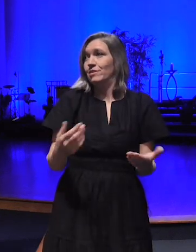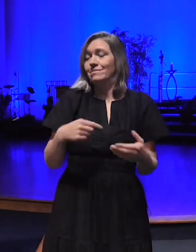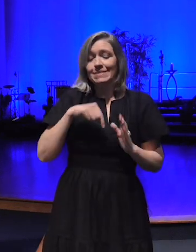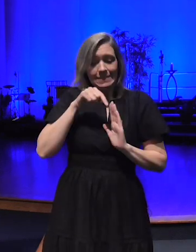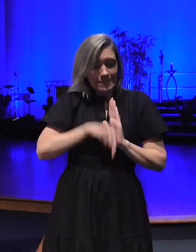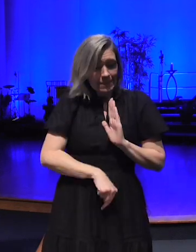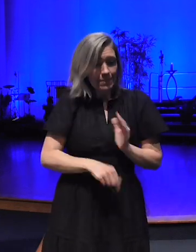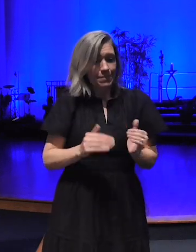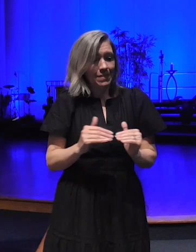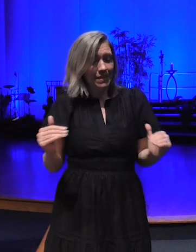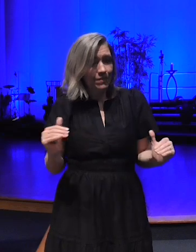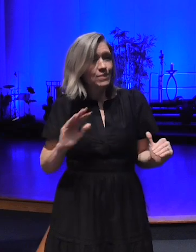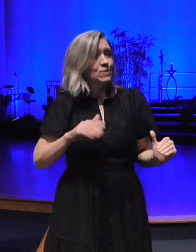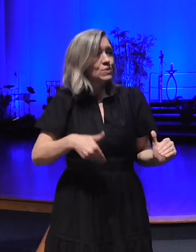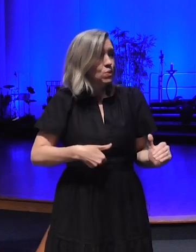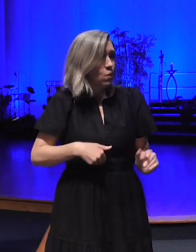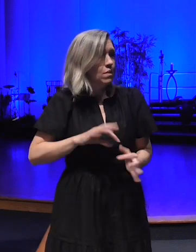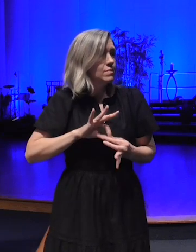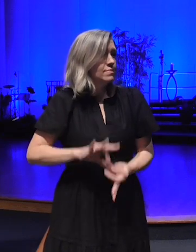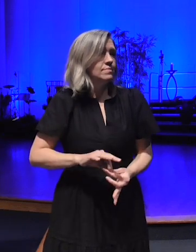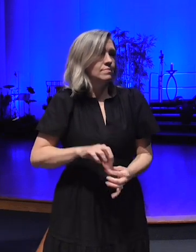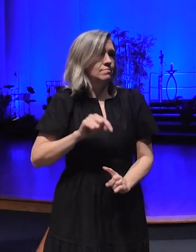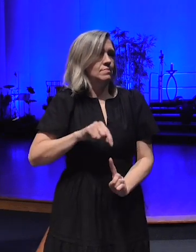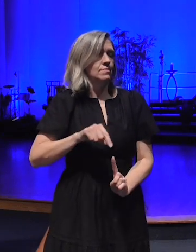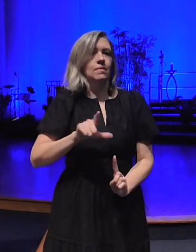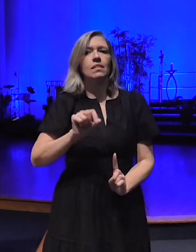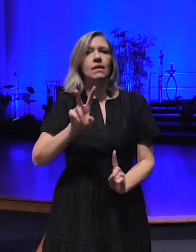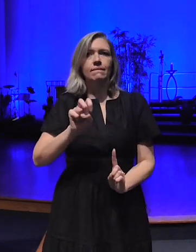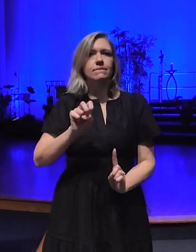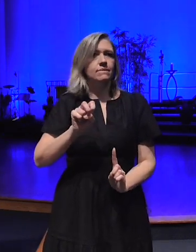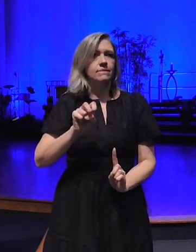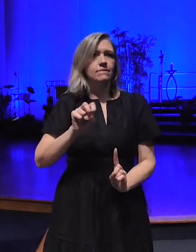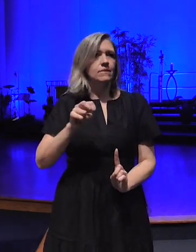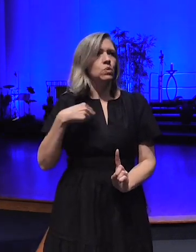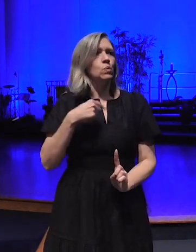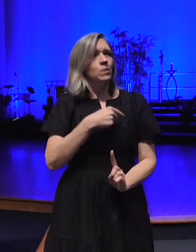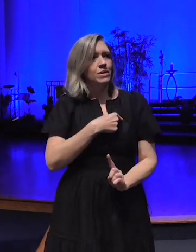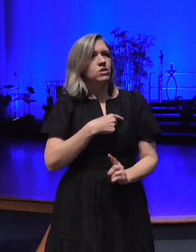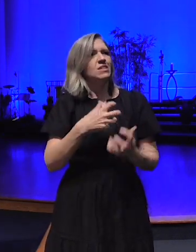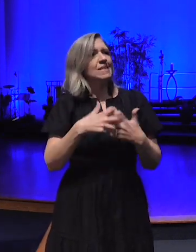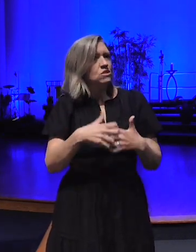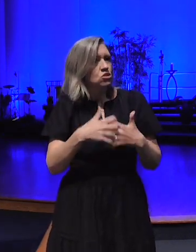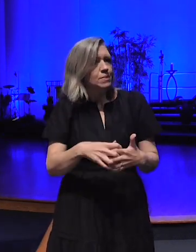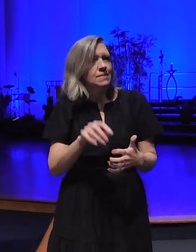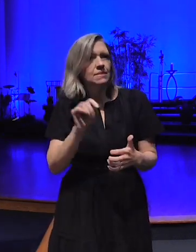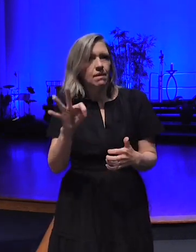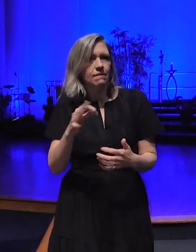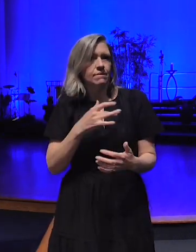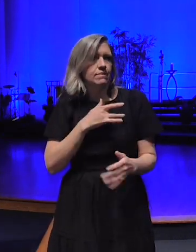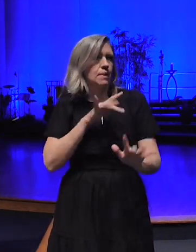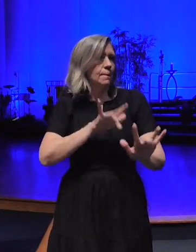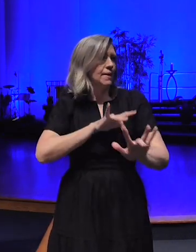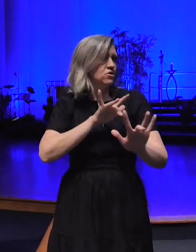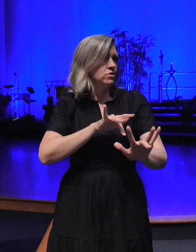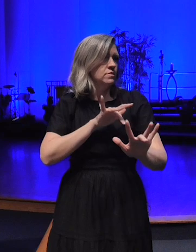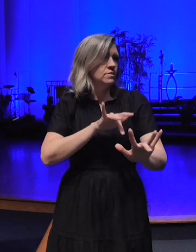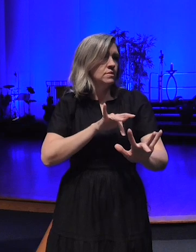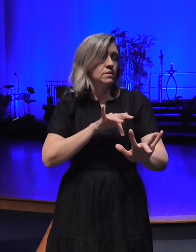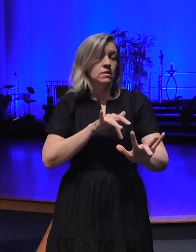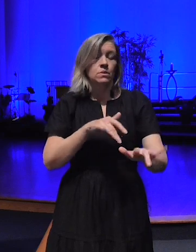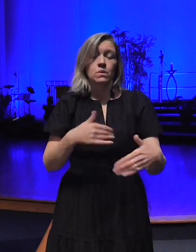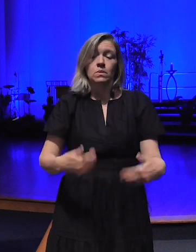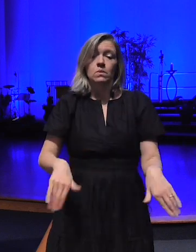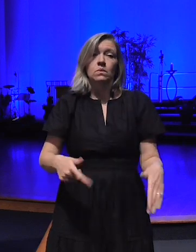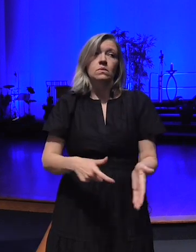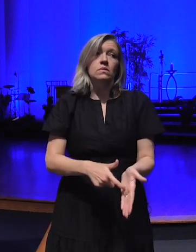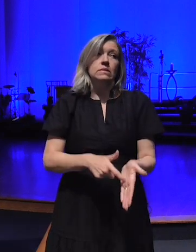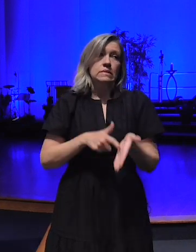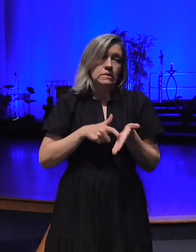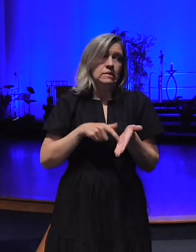amor y nuestros instrumentos de compasión ahora uh es necesario en estos tiempos, especialmente en este